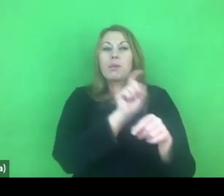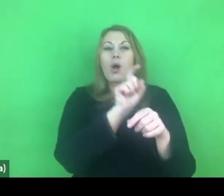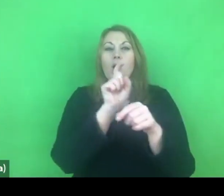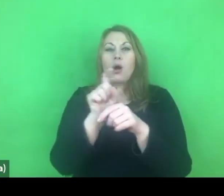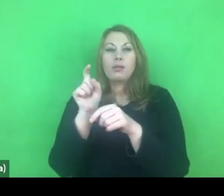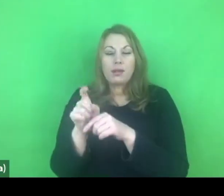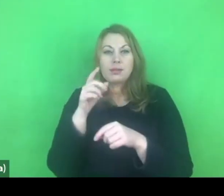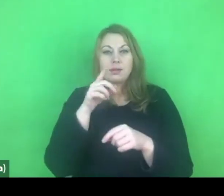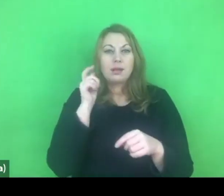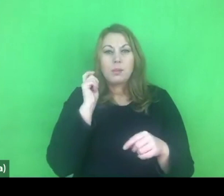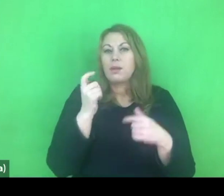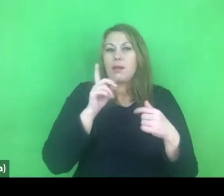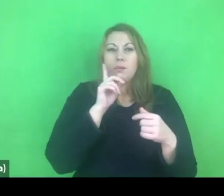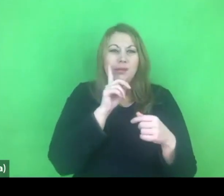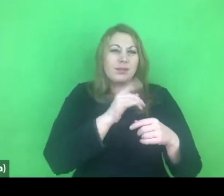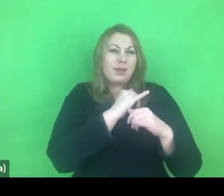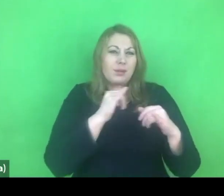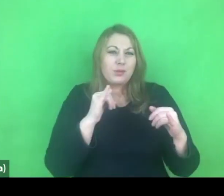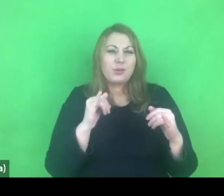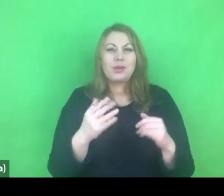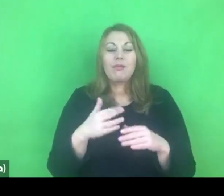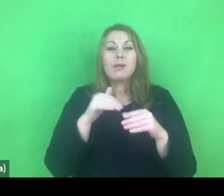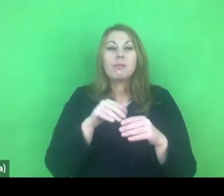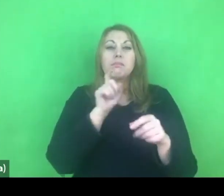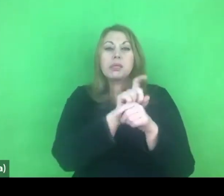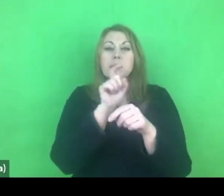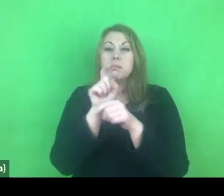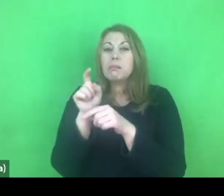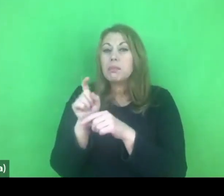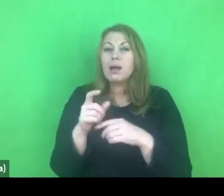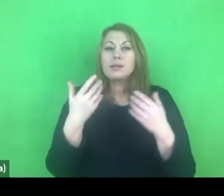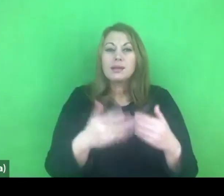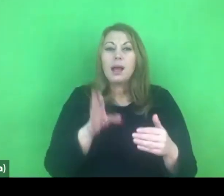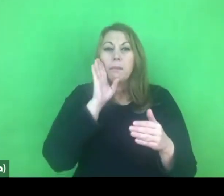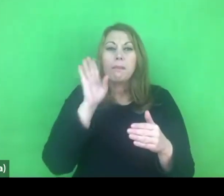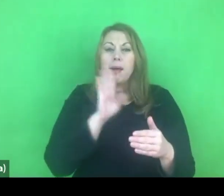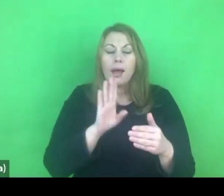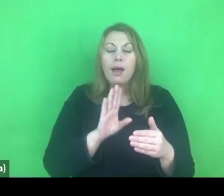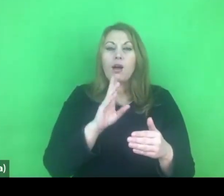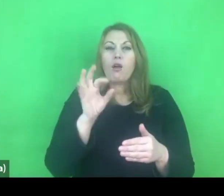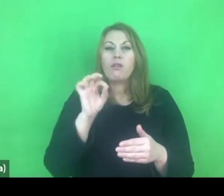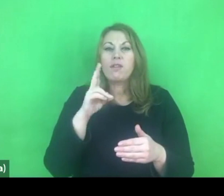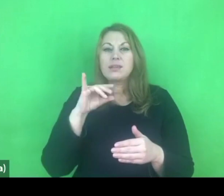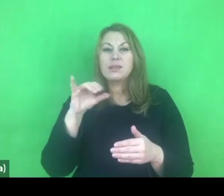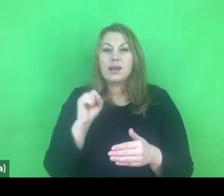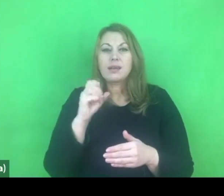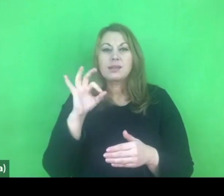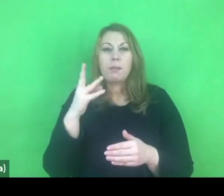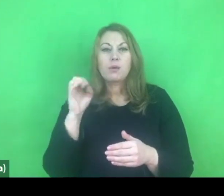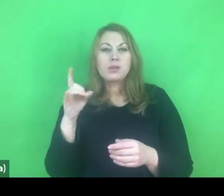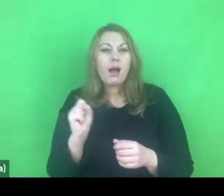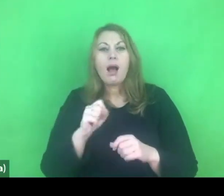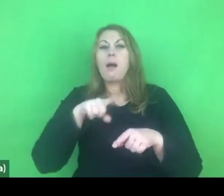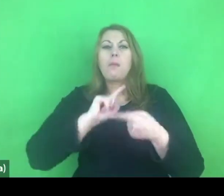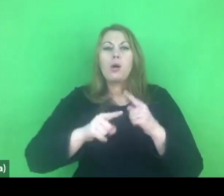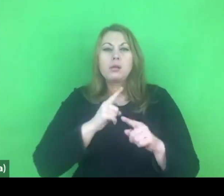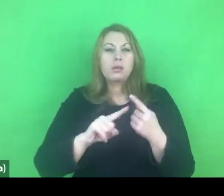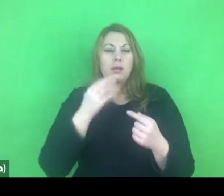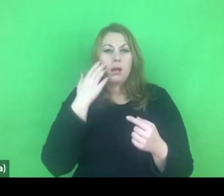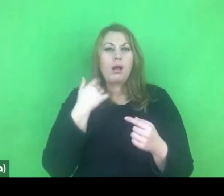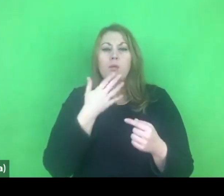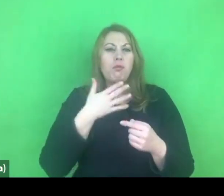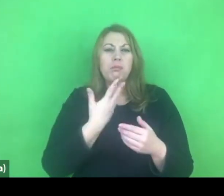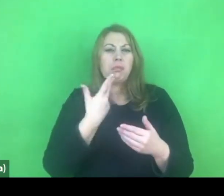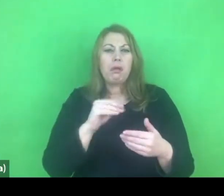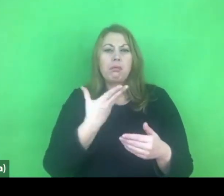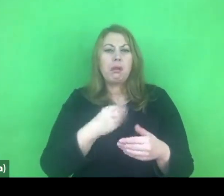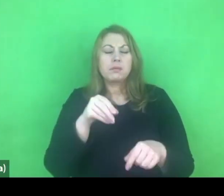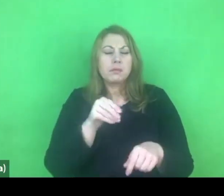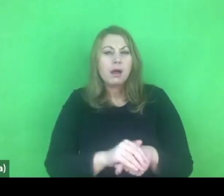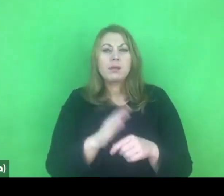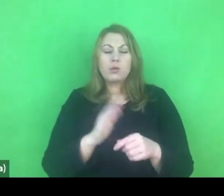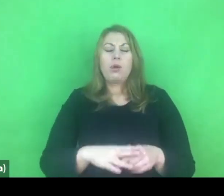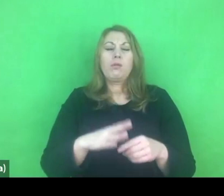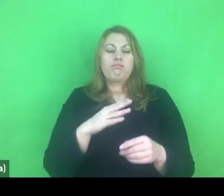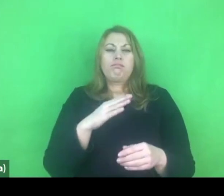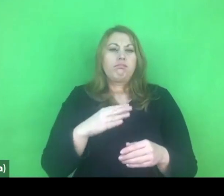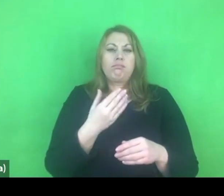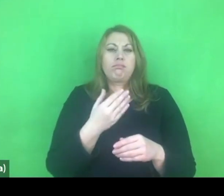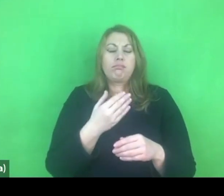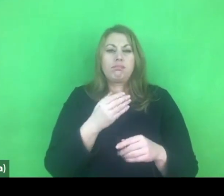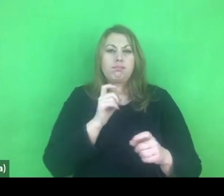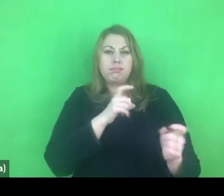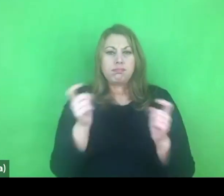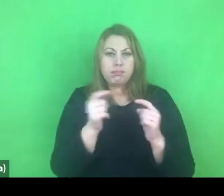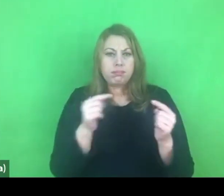Myślę, że one wszystkie mówiły o głębokim niezrozumieniu, a także o dawaniu zgody na to, by przemoc się rozwijała.